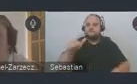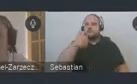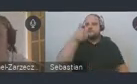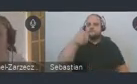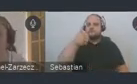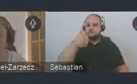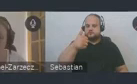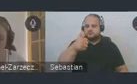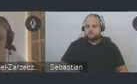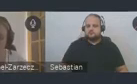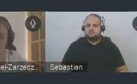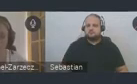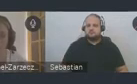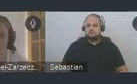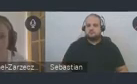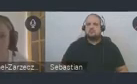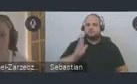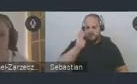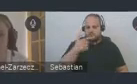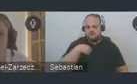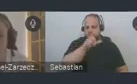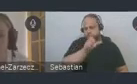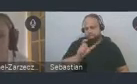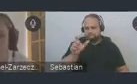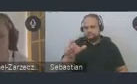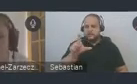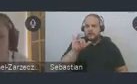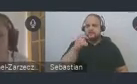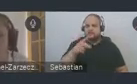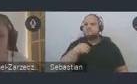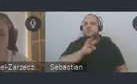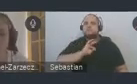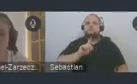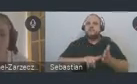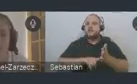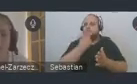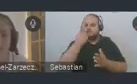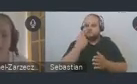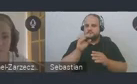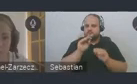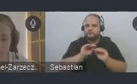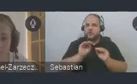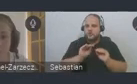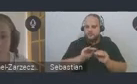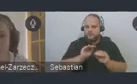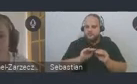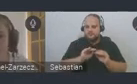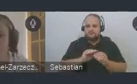Ponieważ będziecie mieli link do scenariusza mojego pierwszego warsztatu, który powił się właśnie w SpołEdzie,